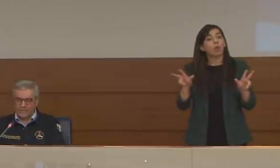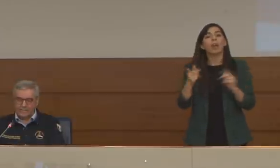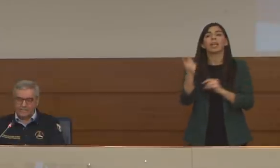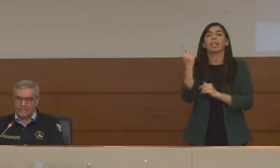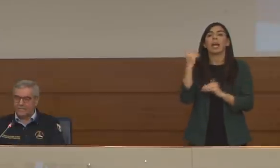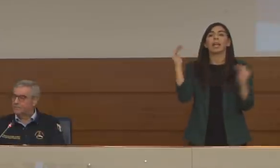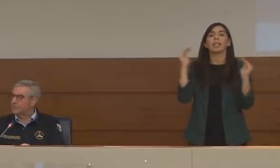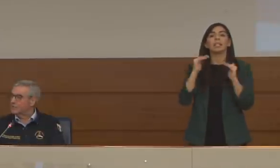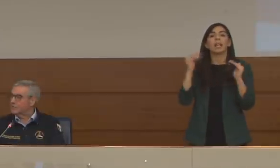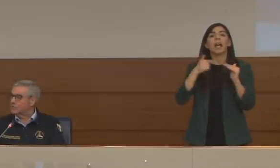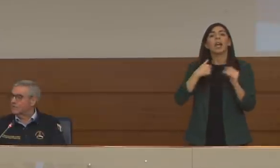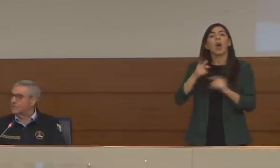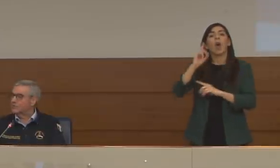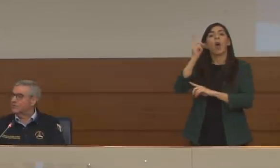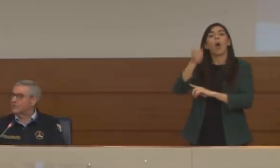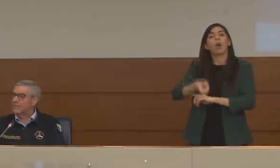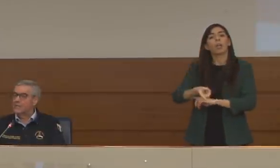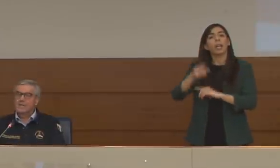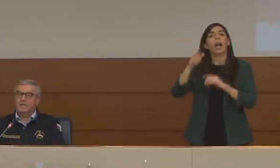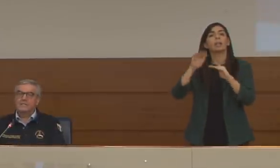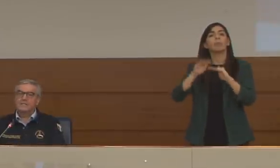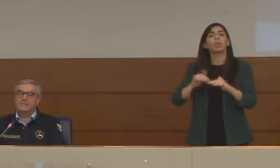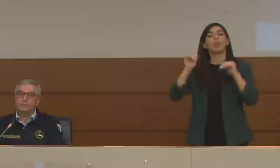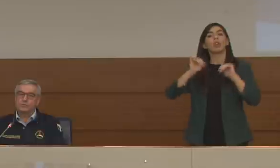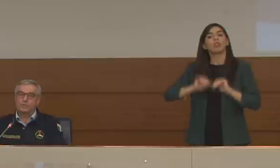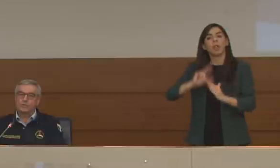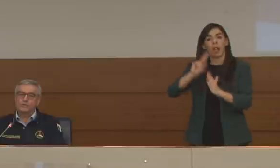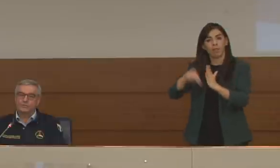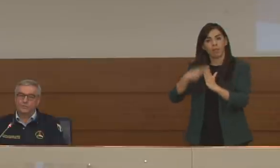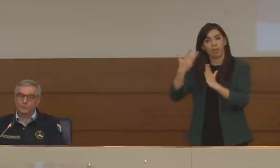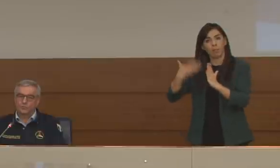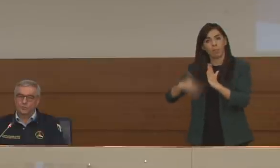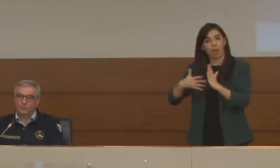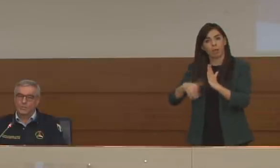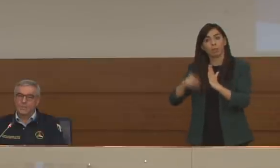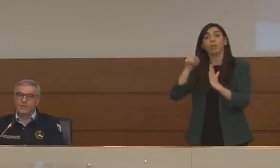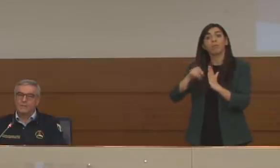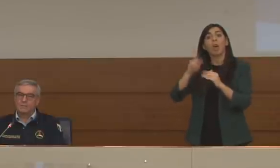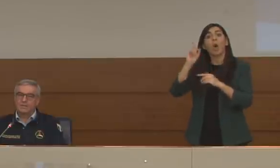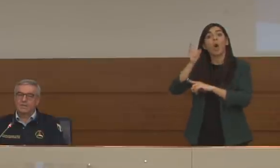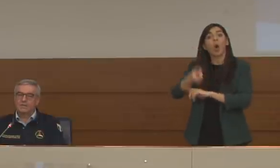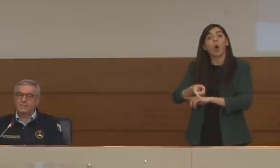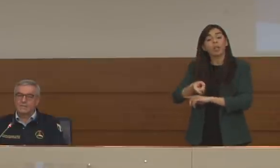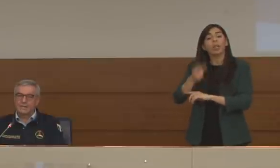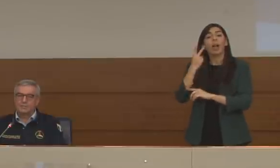di protezione civile che prevede l'istituzione di un fondo per destinare